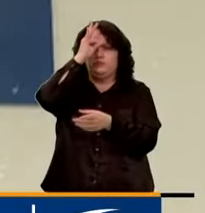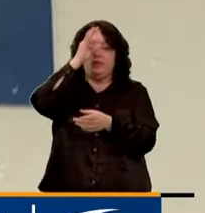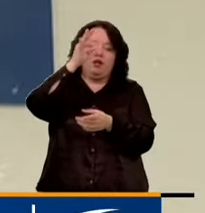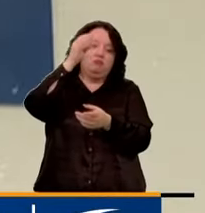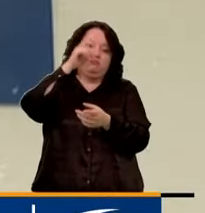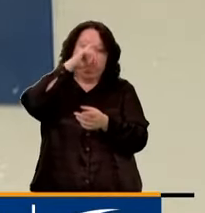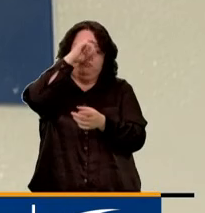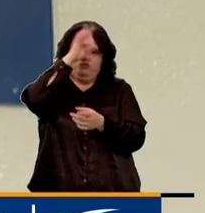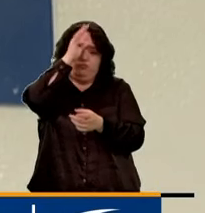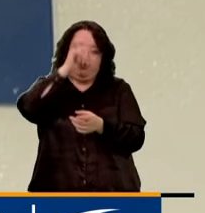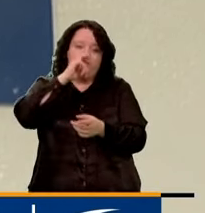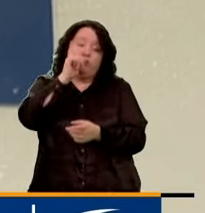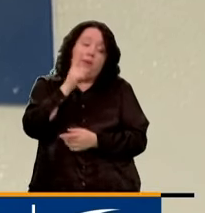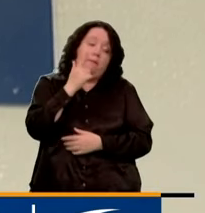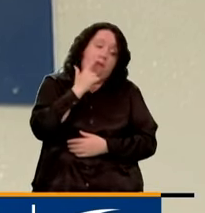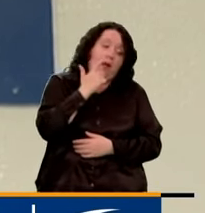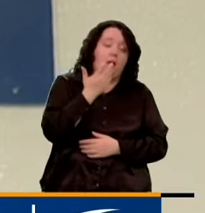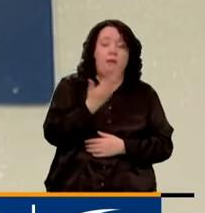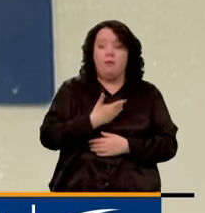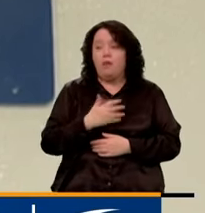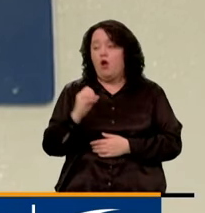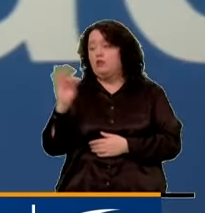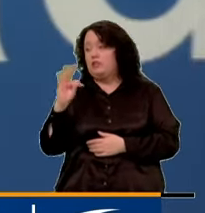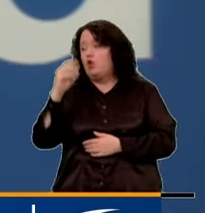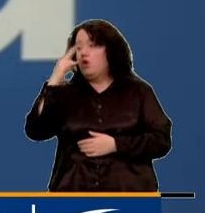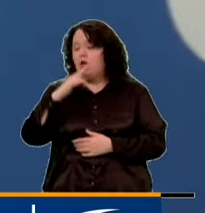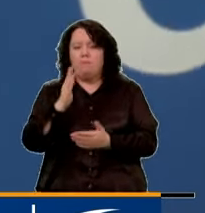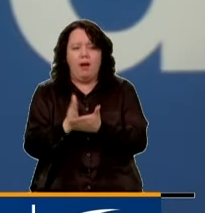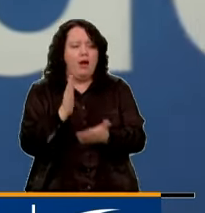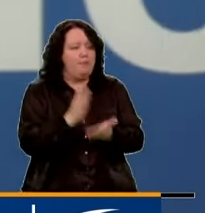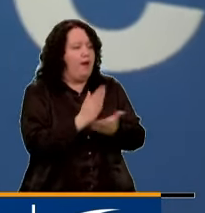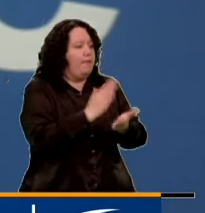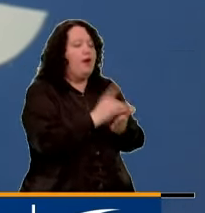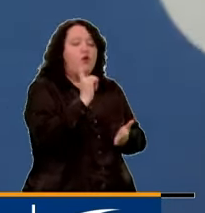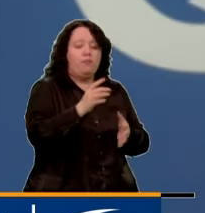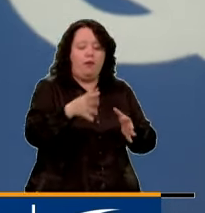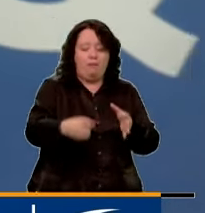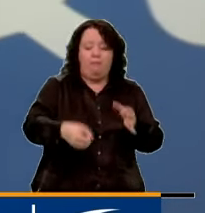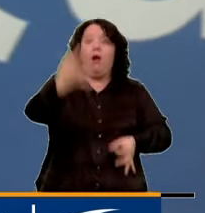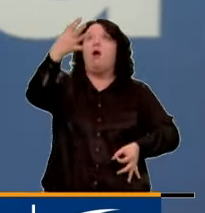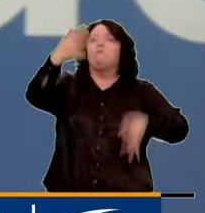existir intoxicación por fósforo.